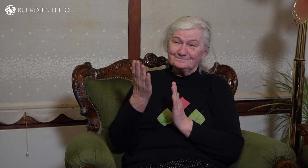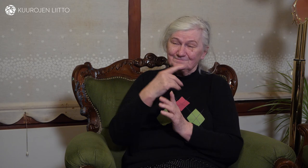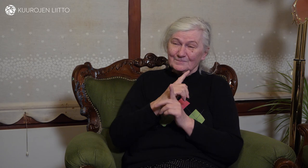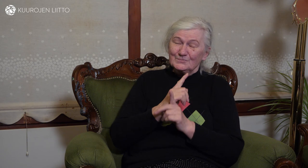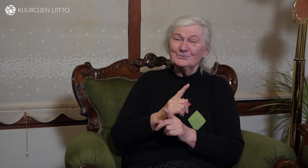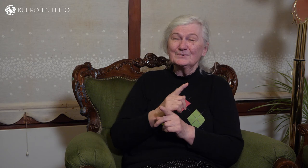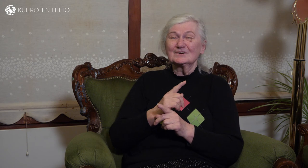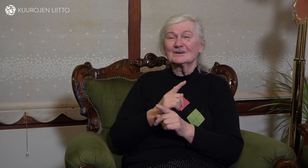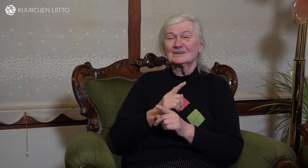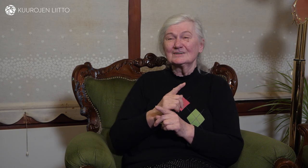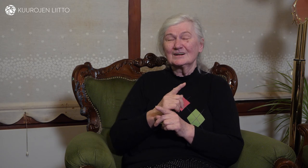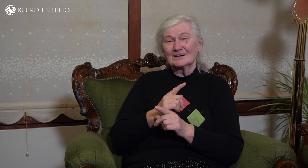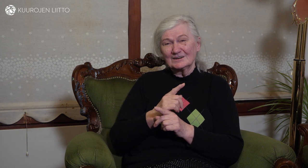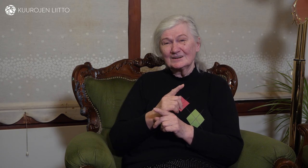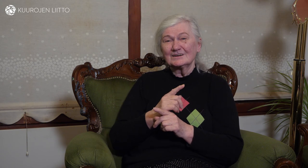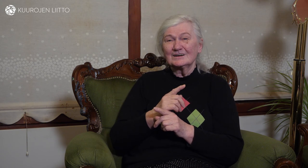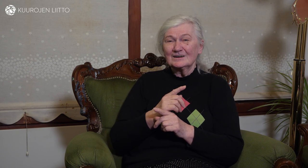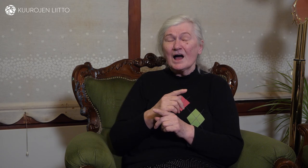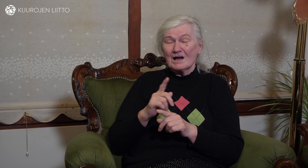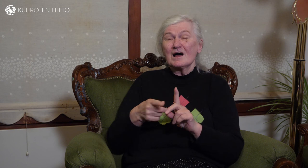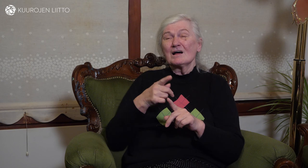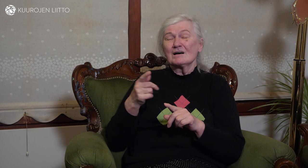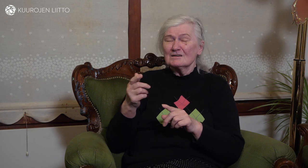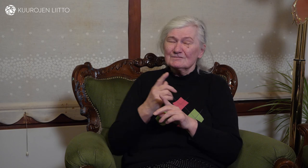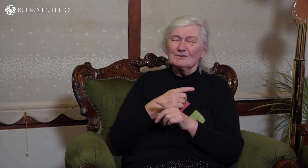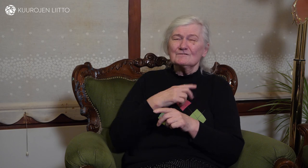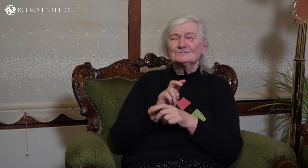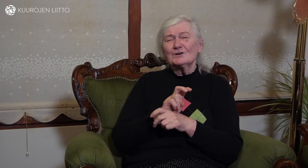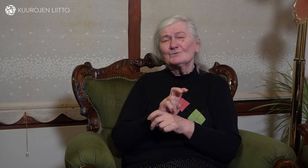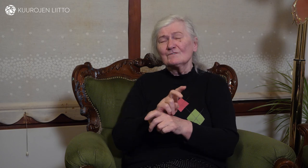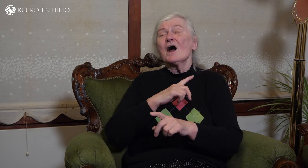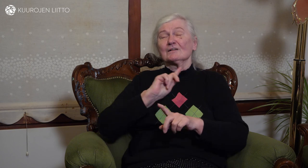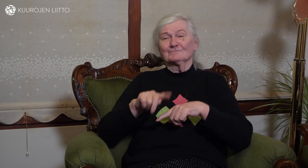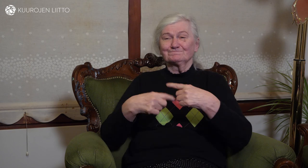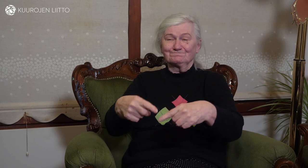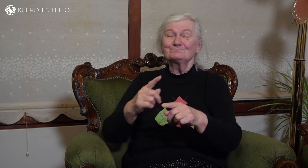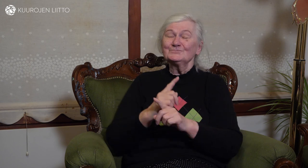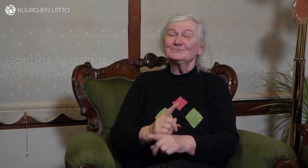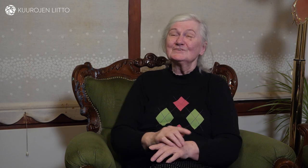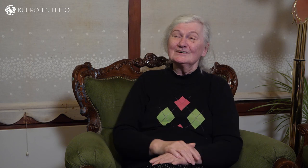pyysi minua mukaan. Aluksi seurasin ja sitten lähdin mukaan toimintaan.